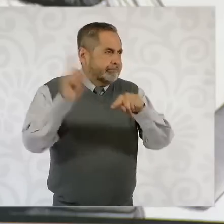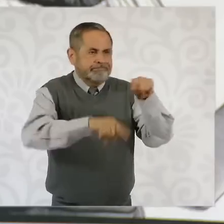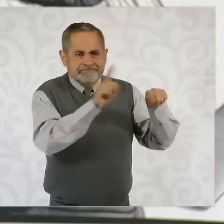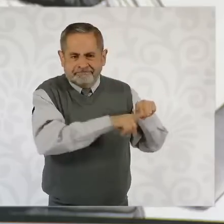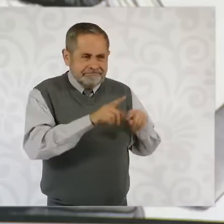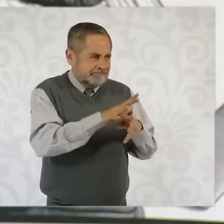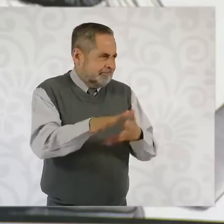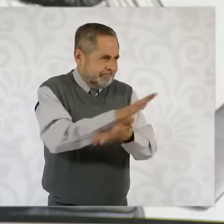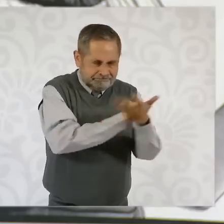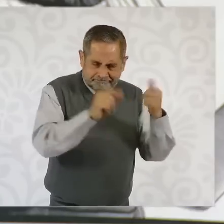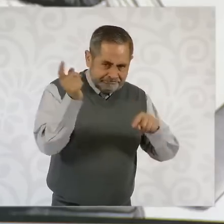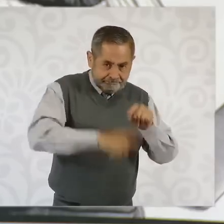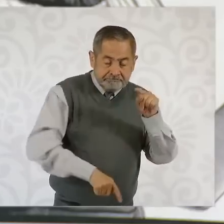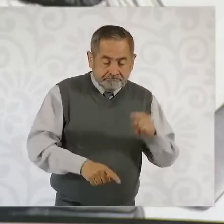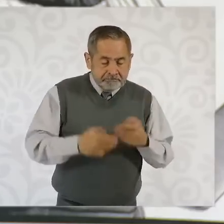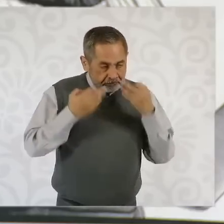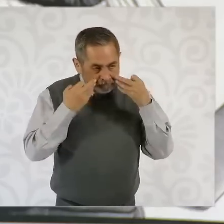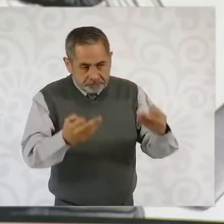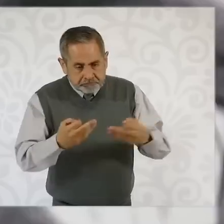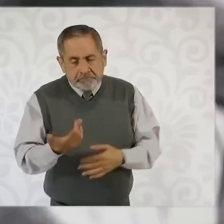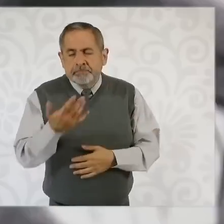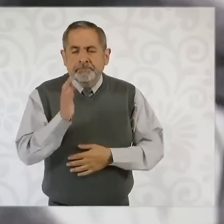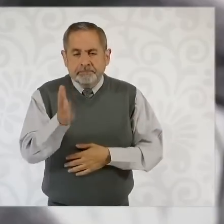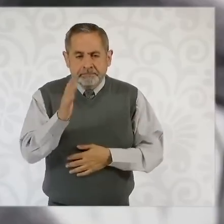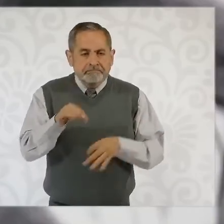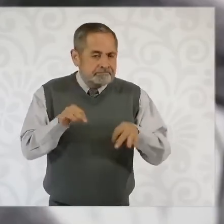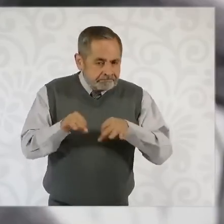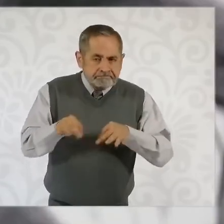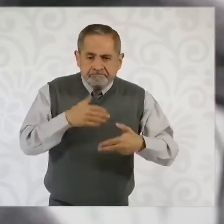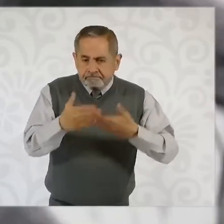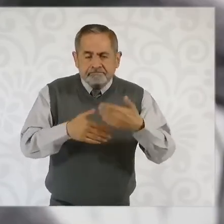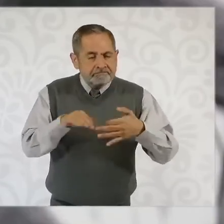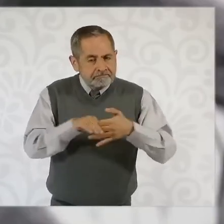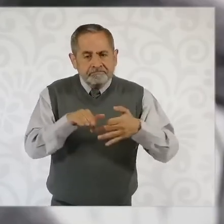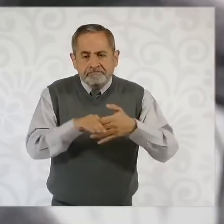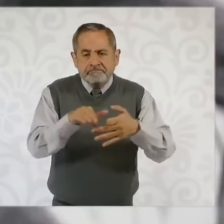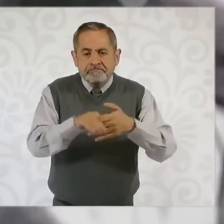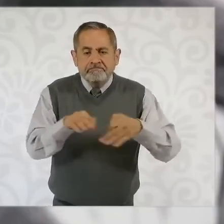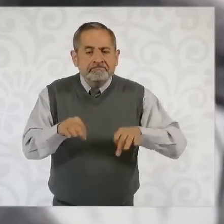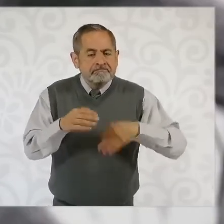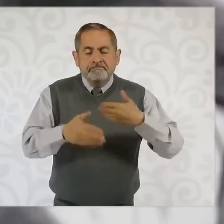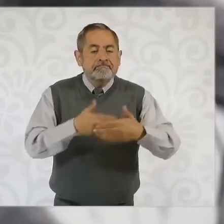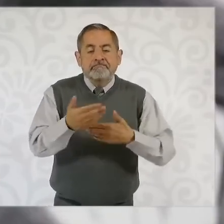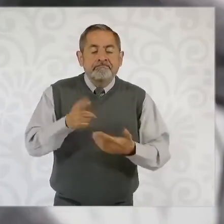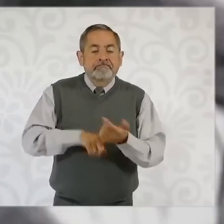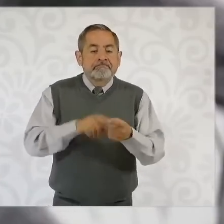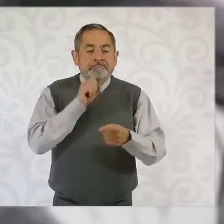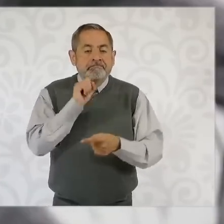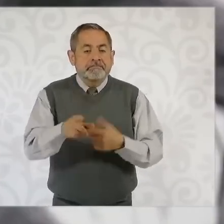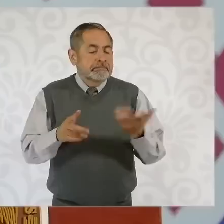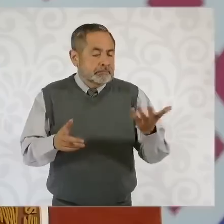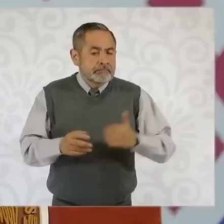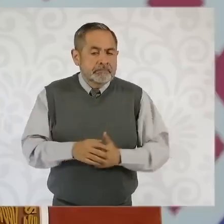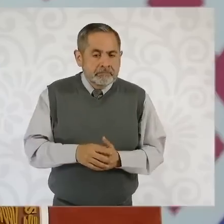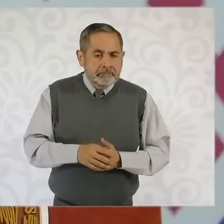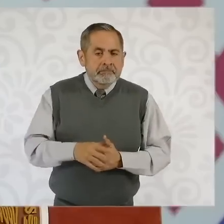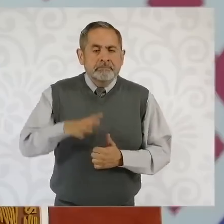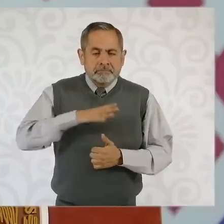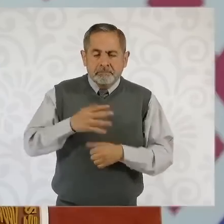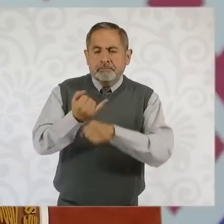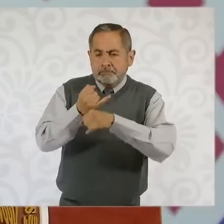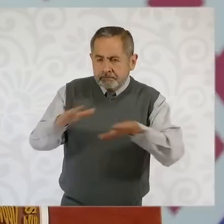ellos Entonces se está trabajando permanentemente en esto y y hay información de uno y de otro lado